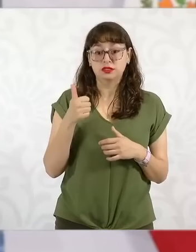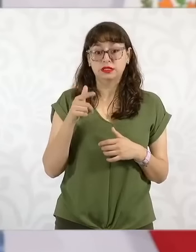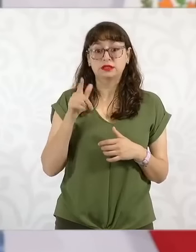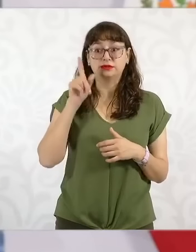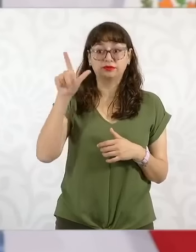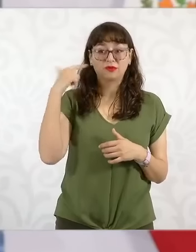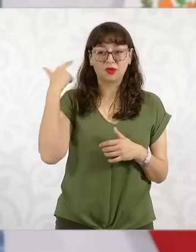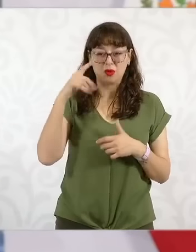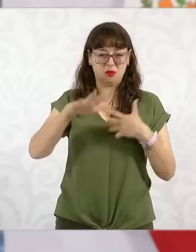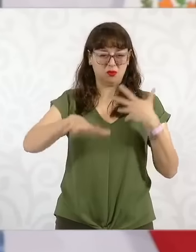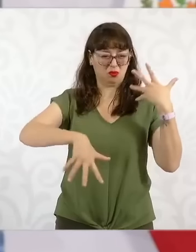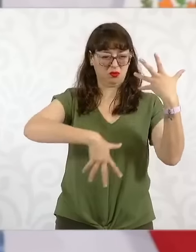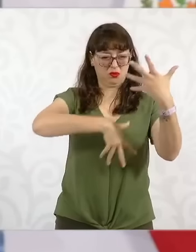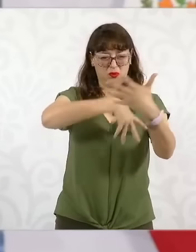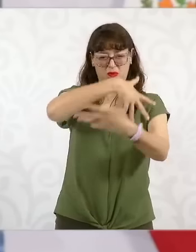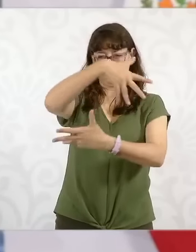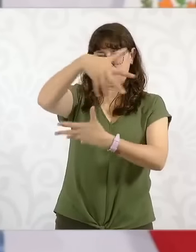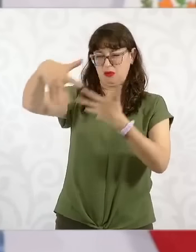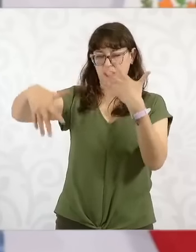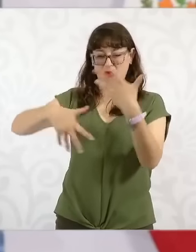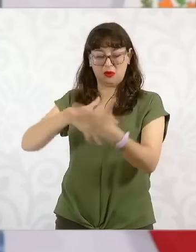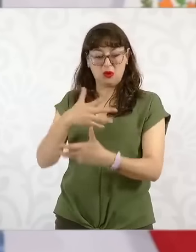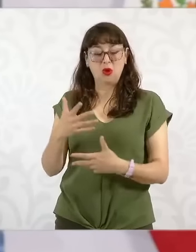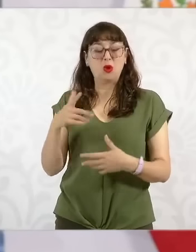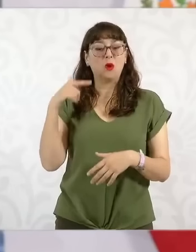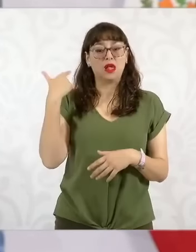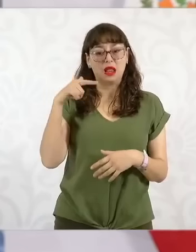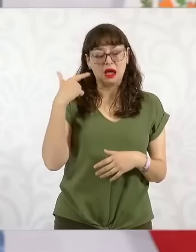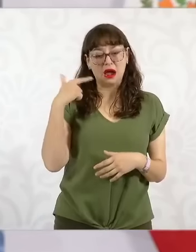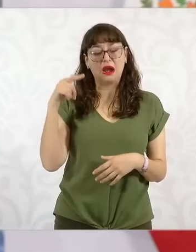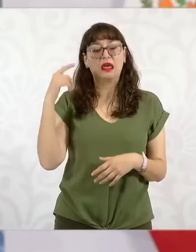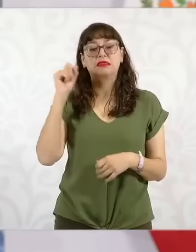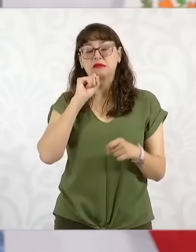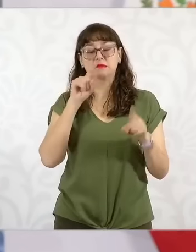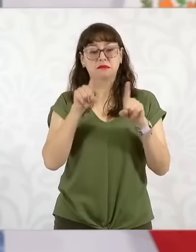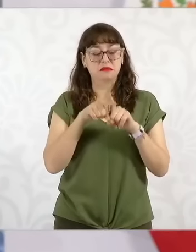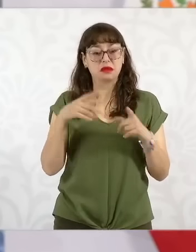de Guadalajara y Colima, así como municipios aledaños, llevando a cabo el incendio de varios